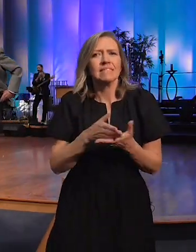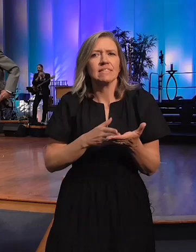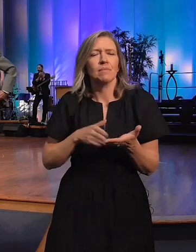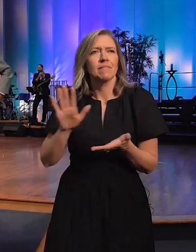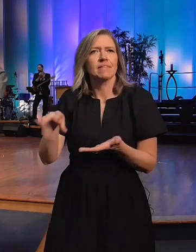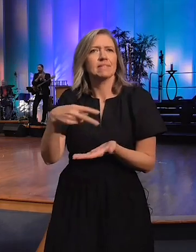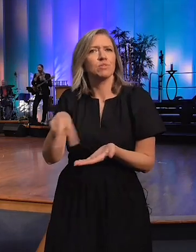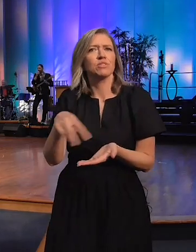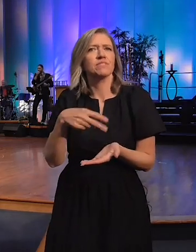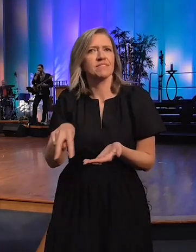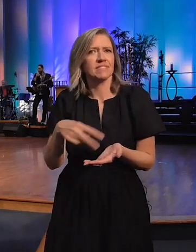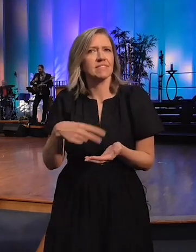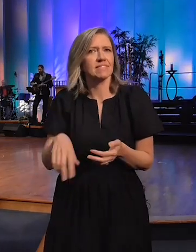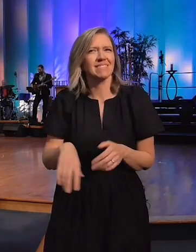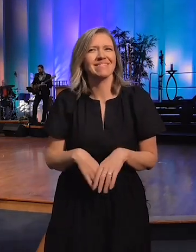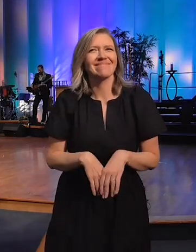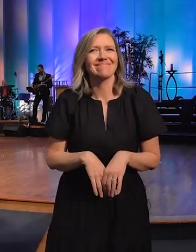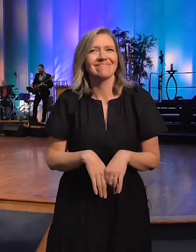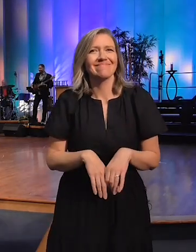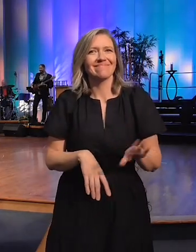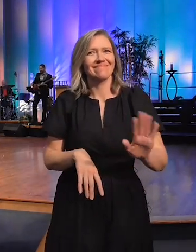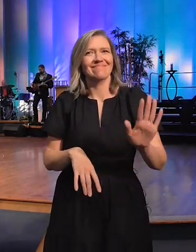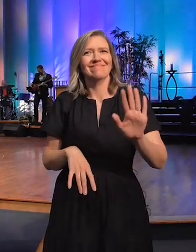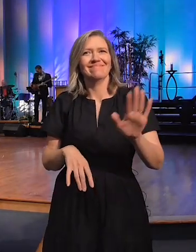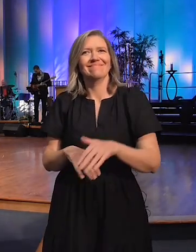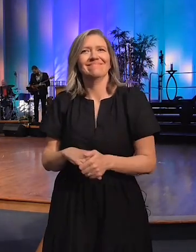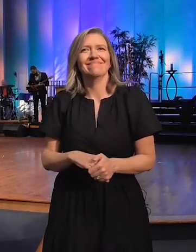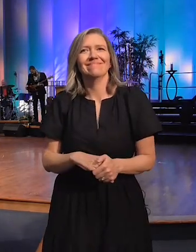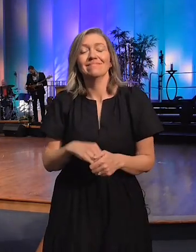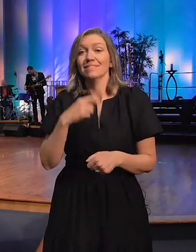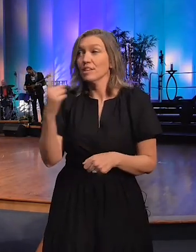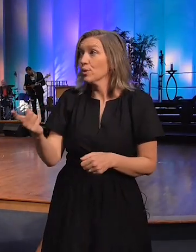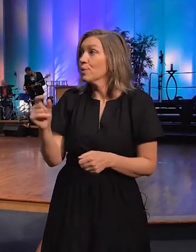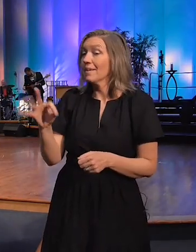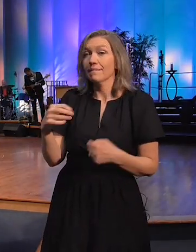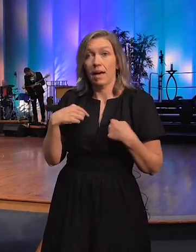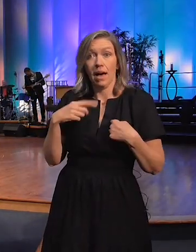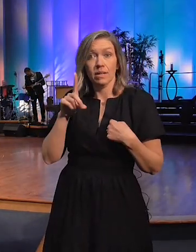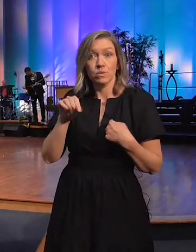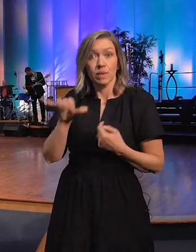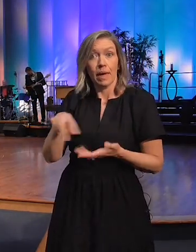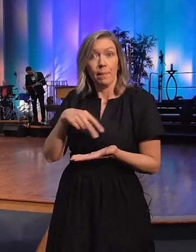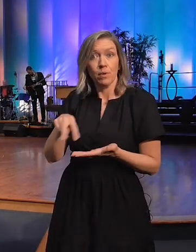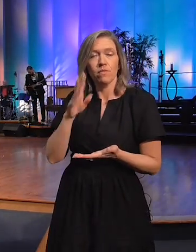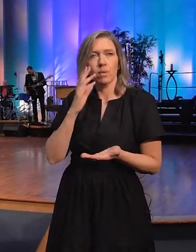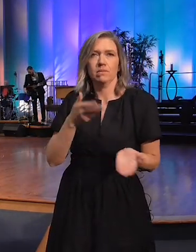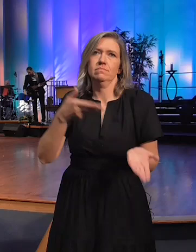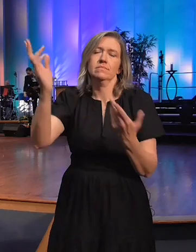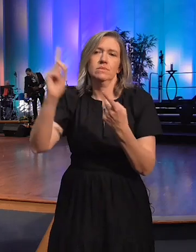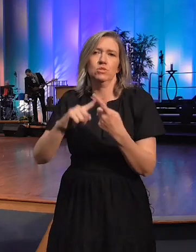no, déjenme, déjenme decirles, si hiciera algunos de esos movimientos, me llevarían a atención de urgencia.